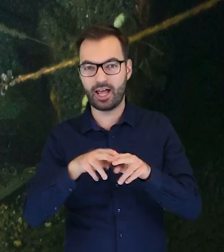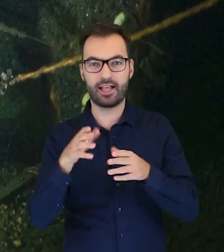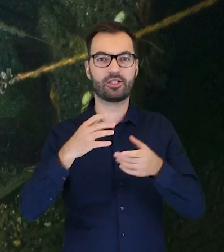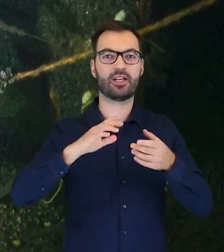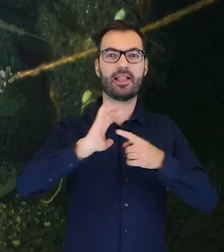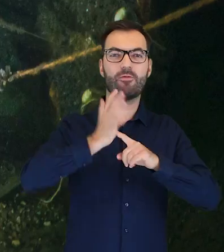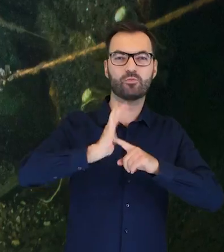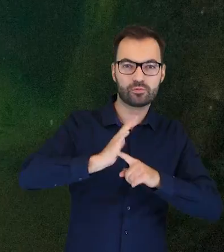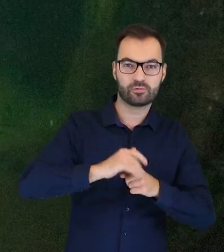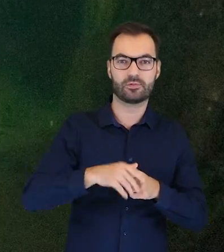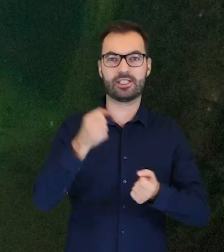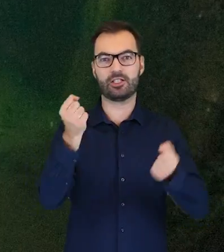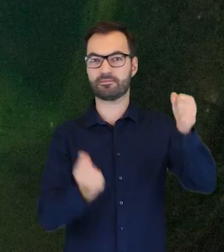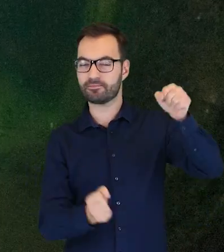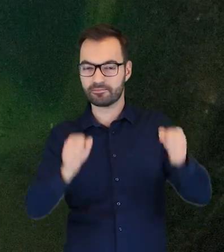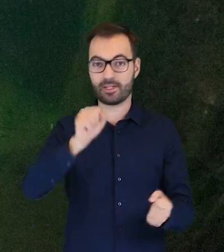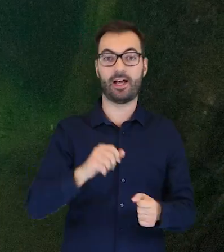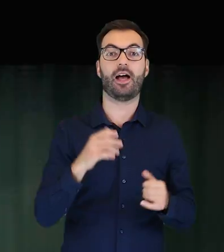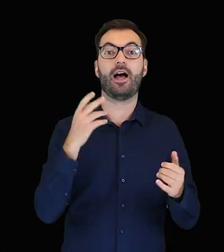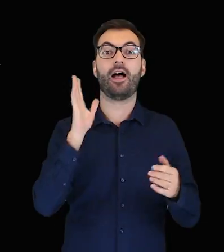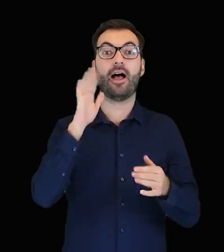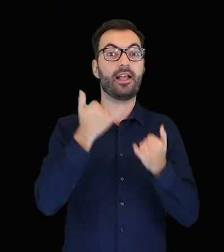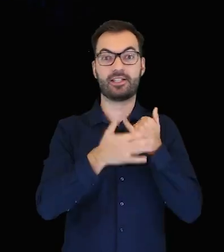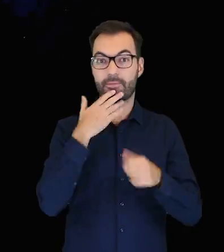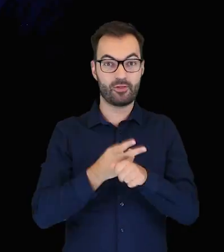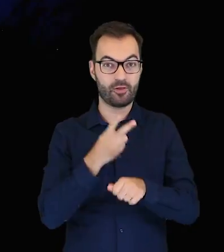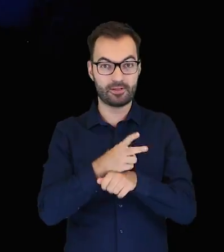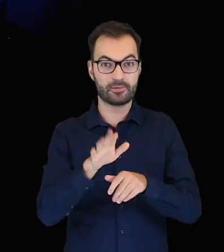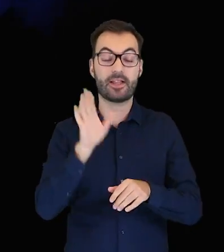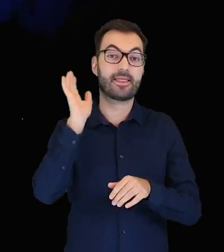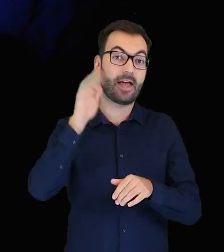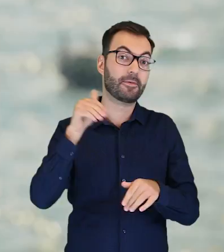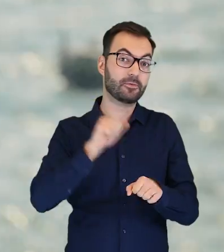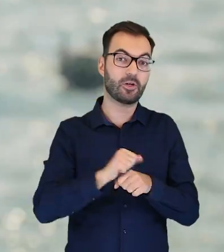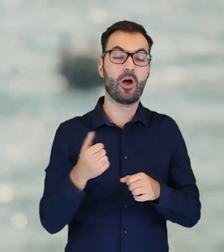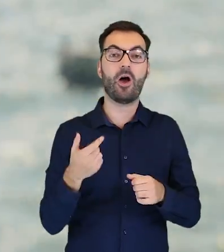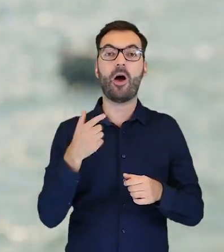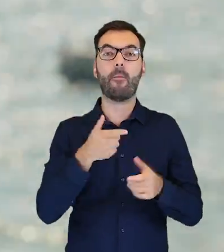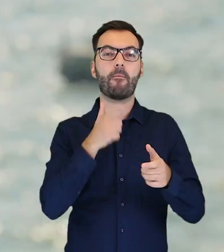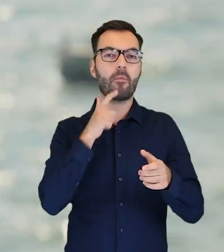śruby napędowe, koło sterowe. A w miejscach, do których nie mamy dostępu, może znajdować się broń chemiczna.